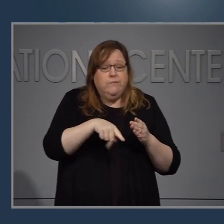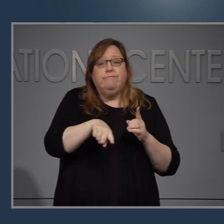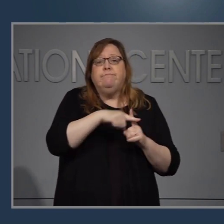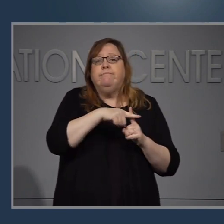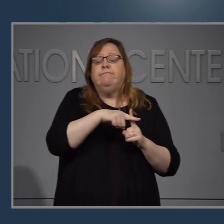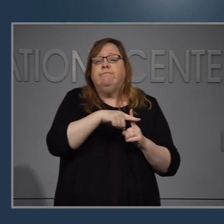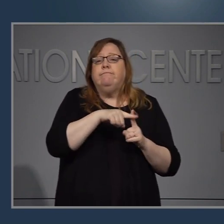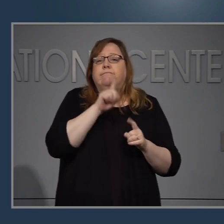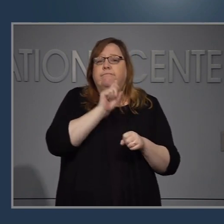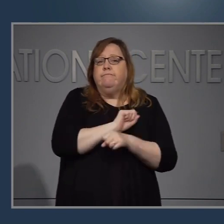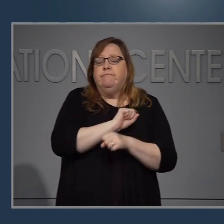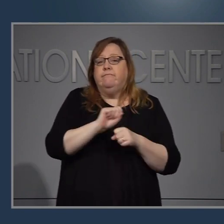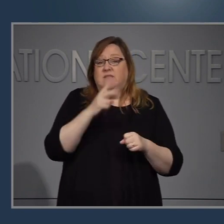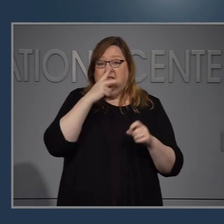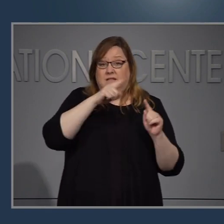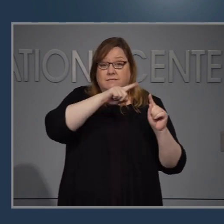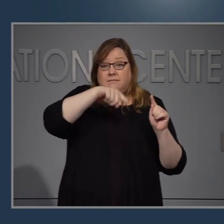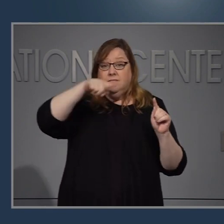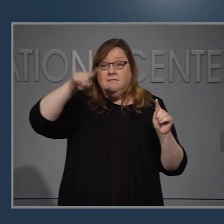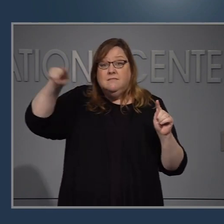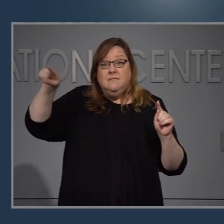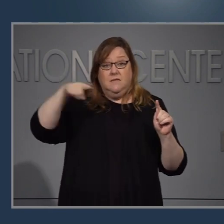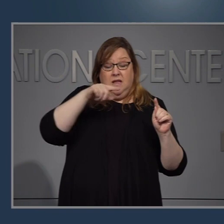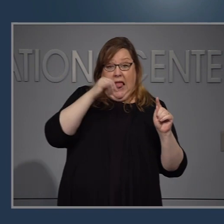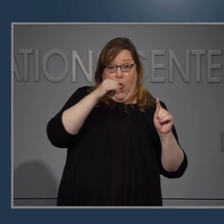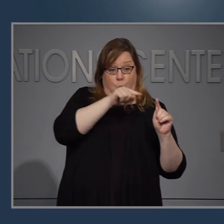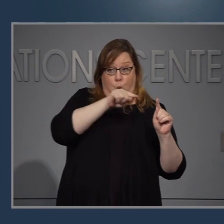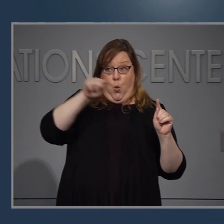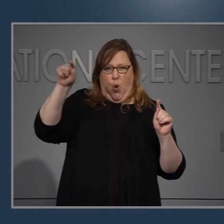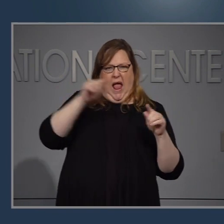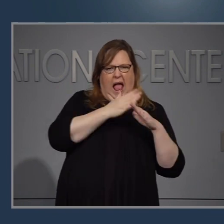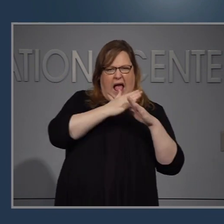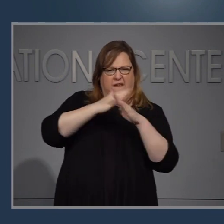días de hemos que están aumentando los casos de covid cine confirmados por